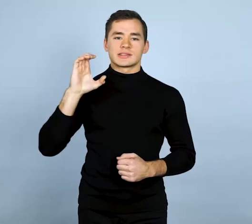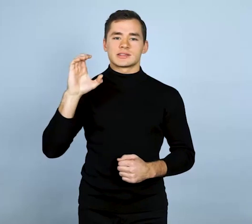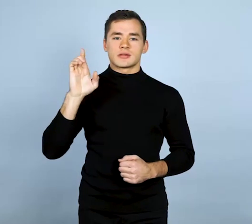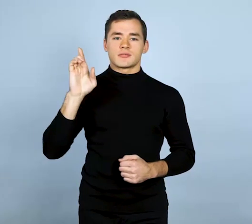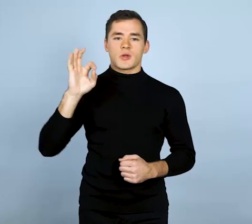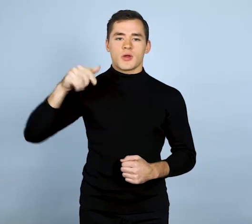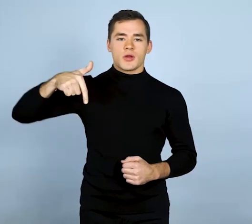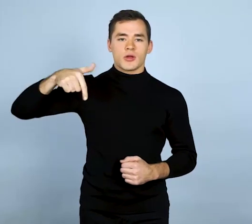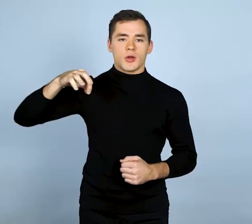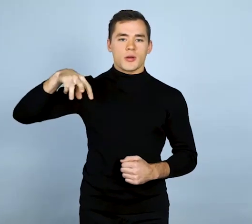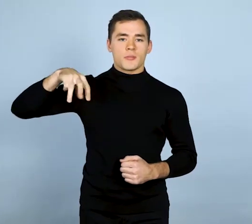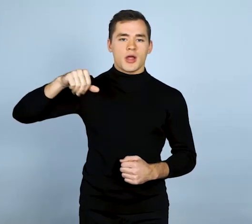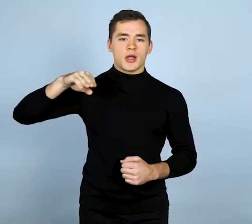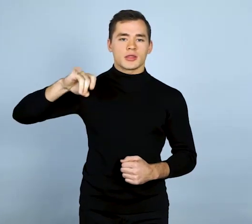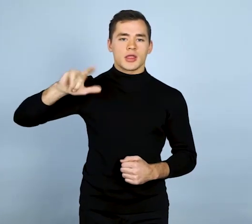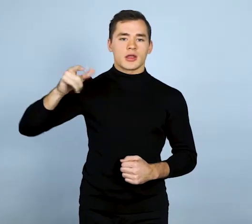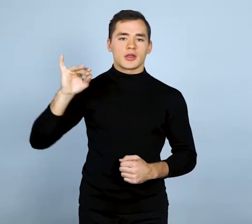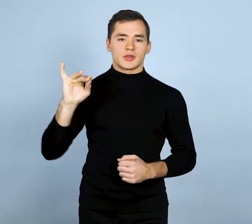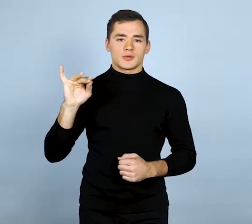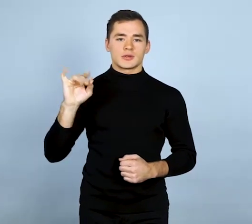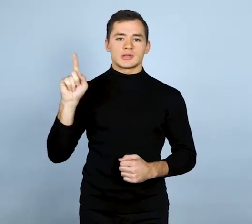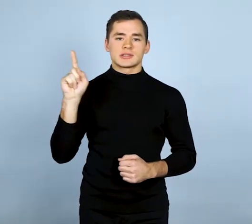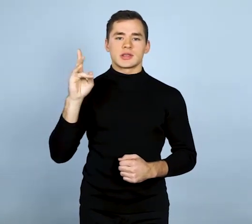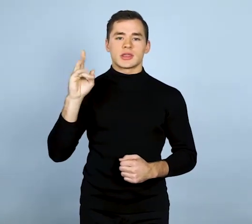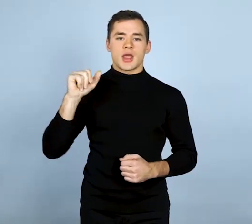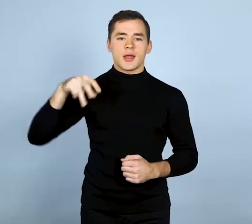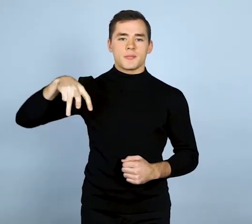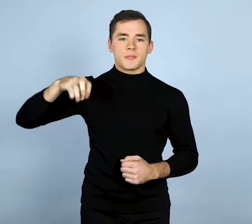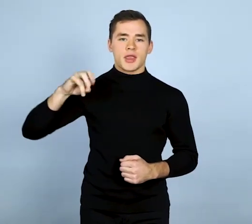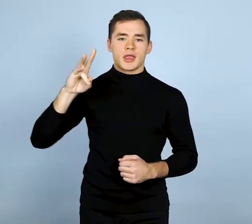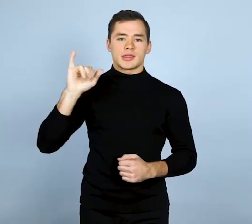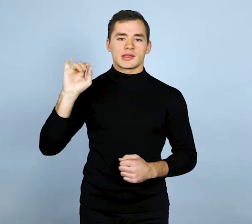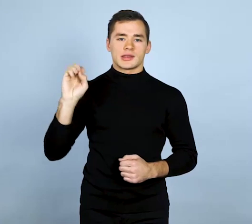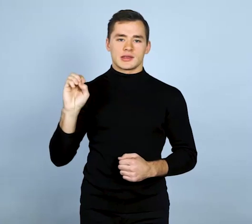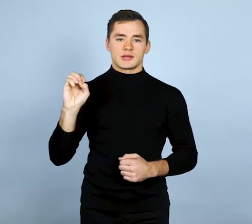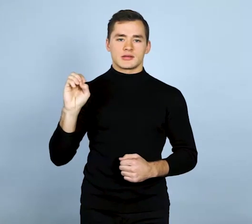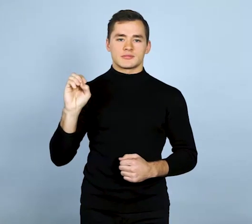с Богоматерью Знамение»,